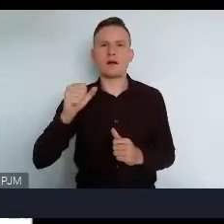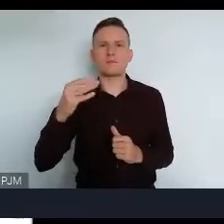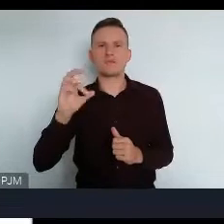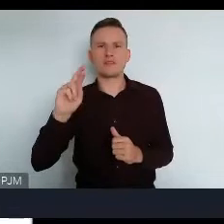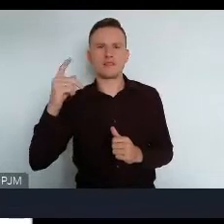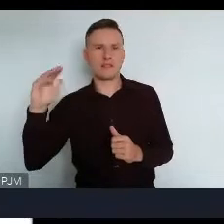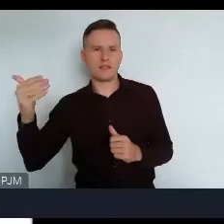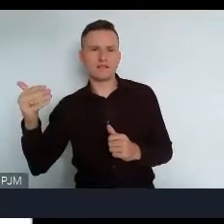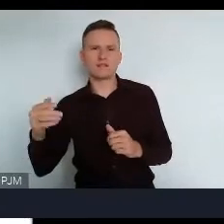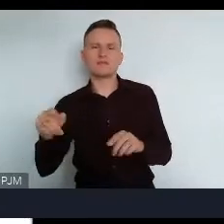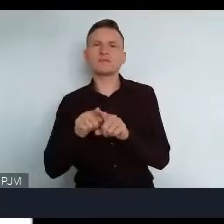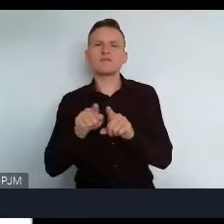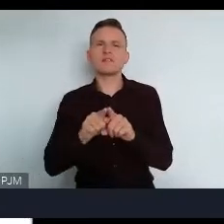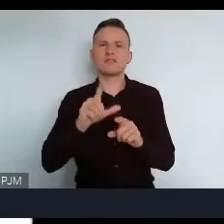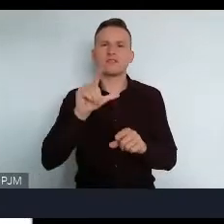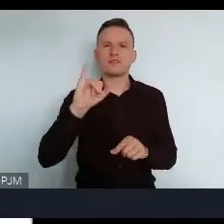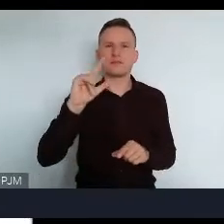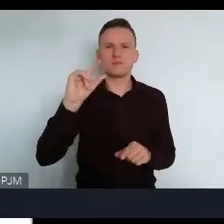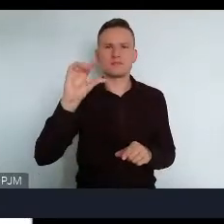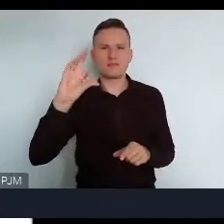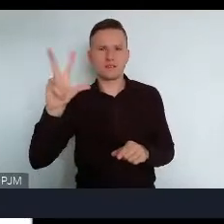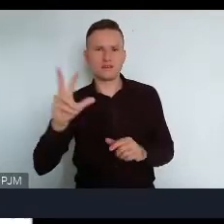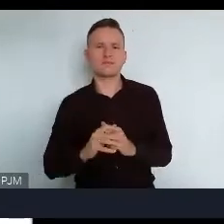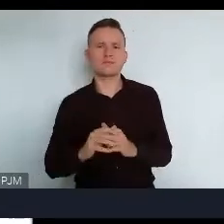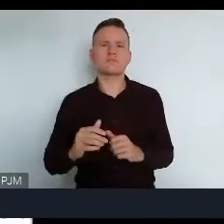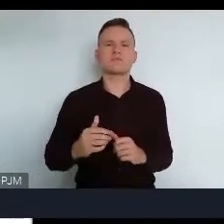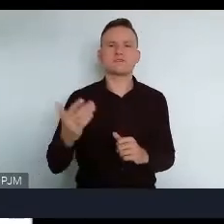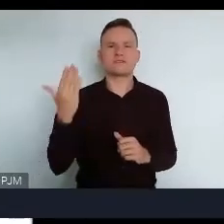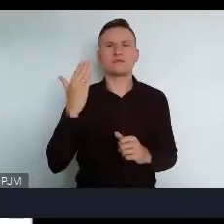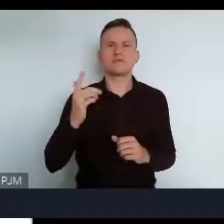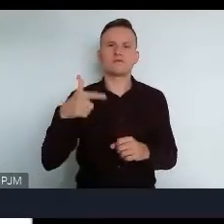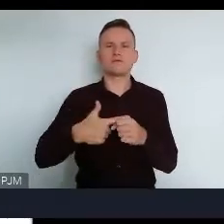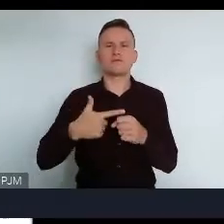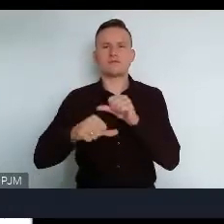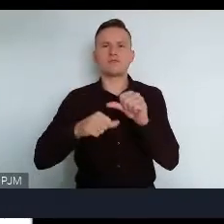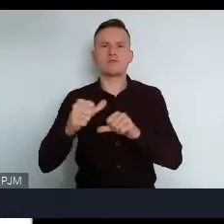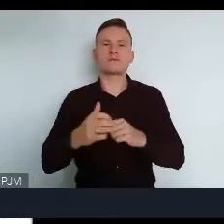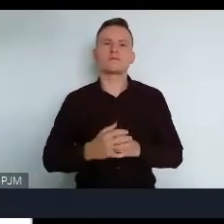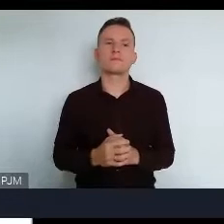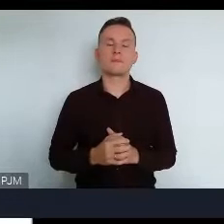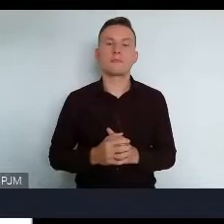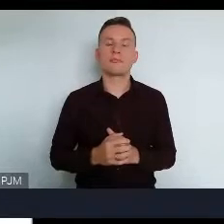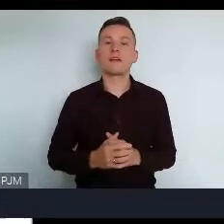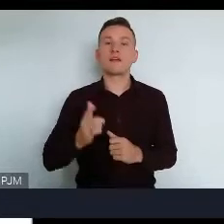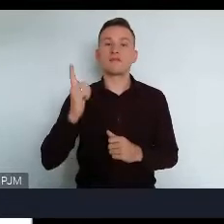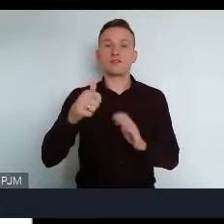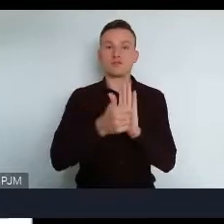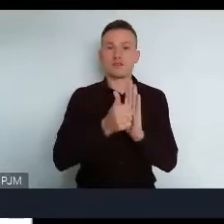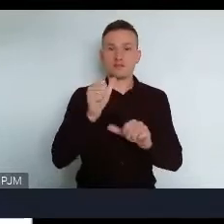oraz Nowa Karta Lipska zrewidowana w 2020 roku. Od 2016 roku narzędzie to